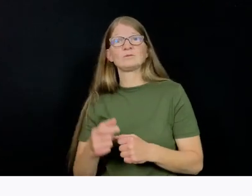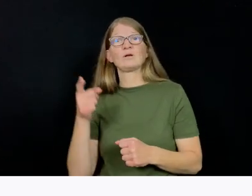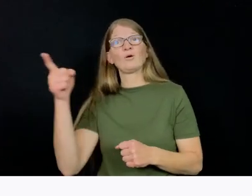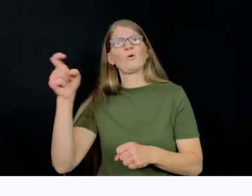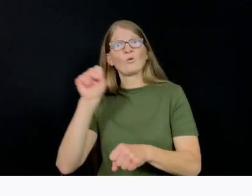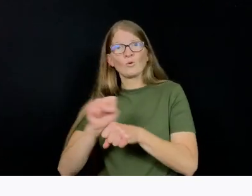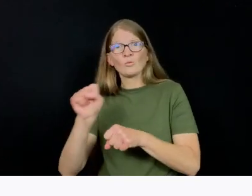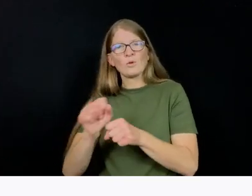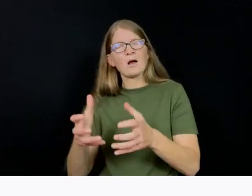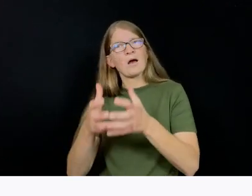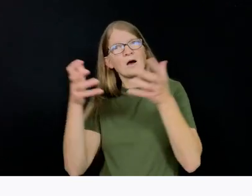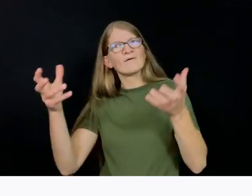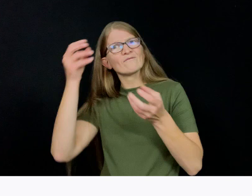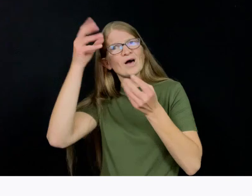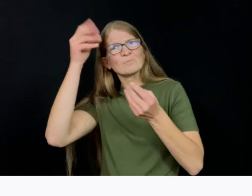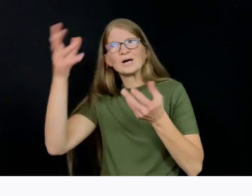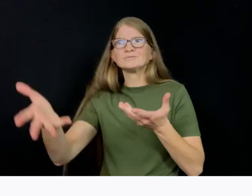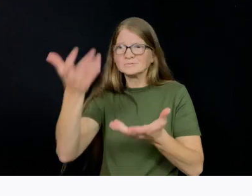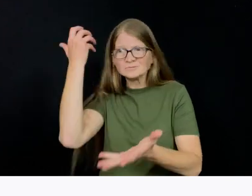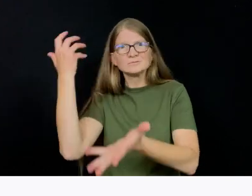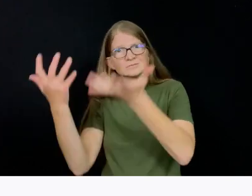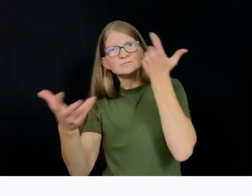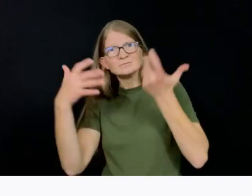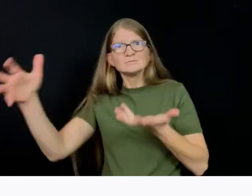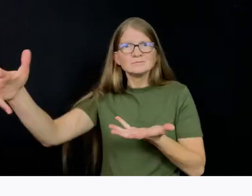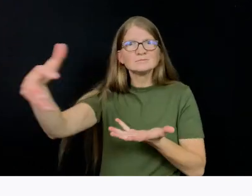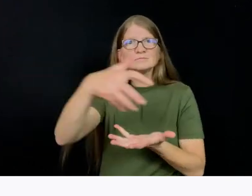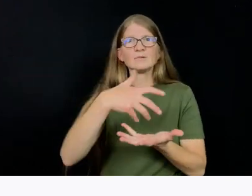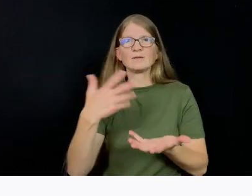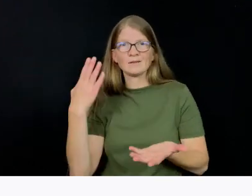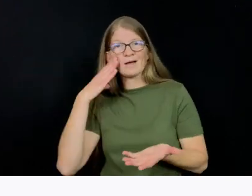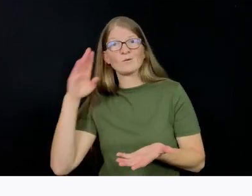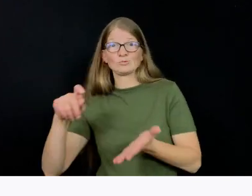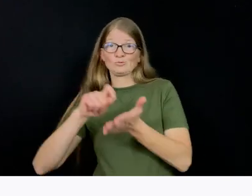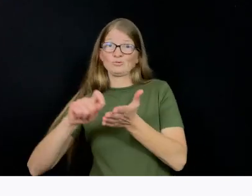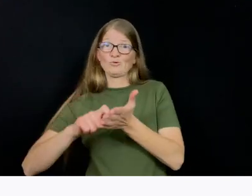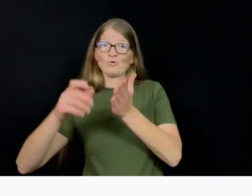بالنسبة للمشاهدين منكم الذين ليسوا صحفيين حاولوا فقط تخيل مقدار الوقت والجهد